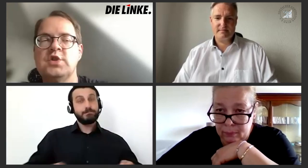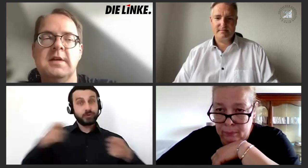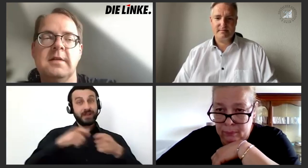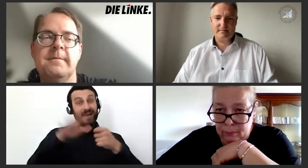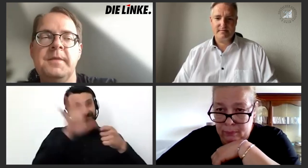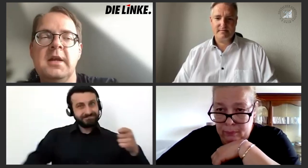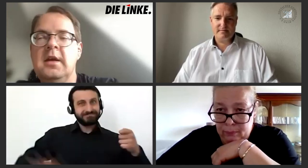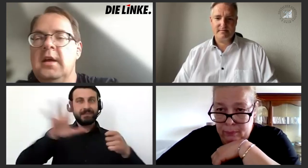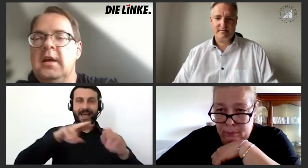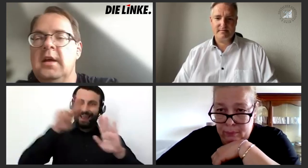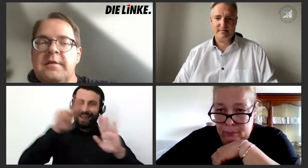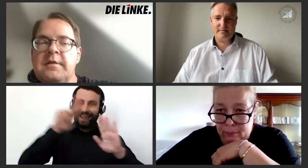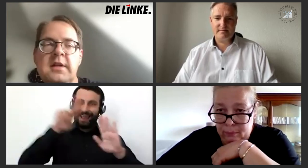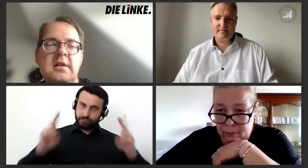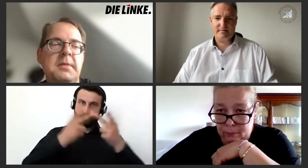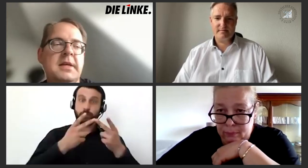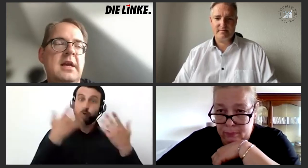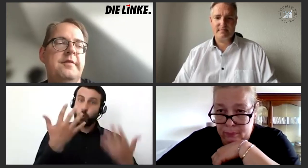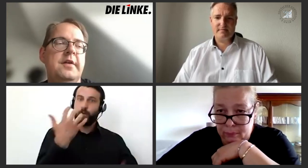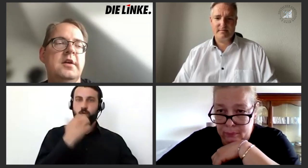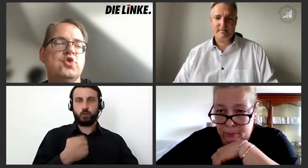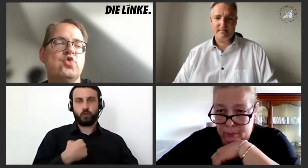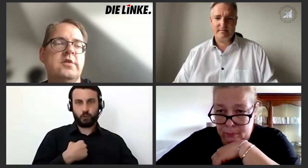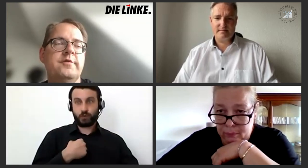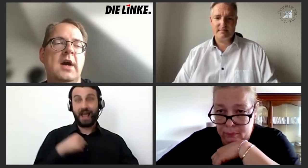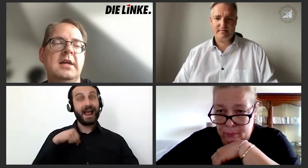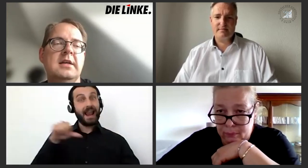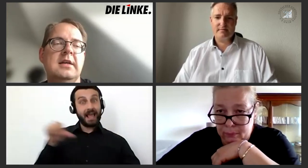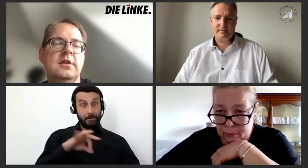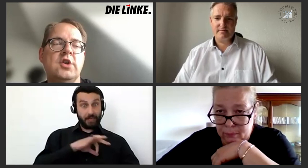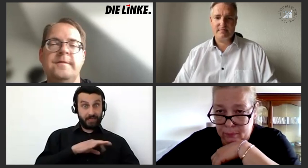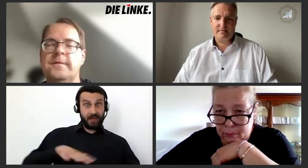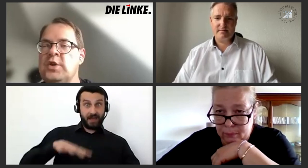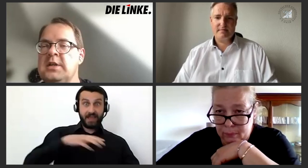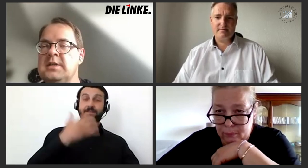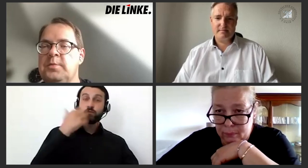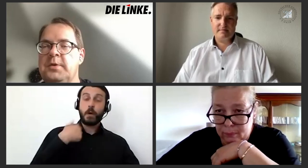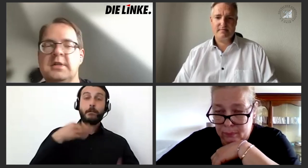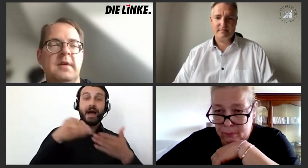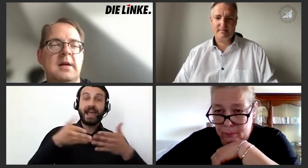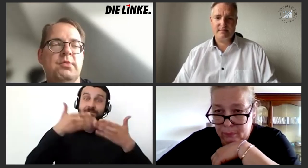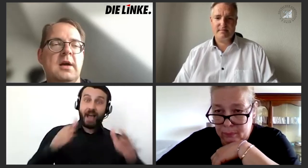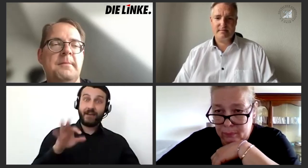durchaus sinnvoll und wünschenswert. die LINKE will barrierefreie schulen für alle Kinder schaffen,